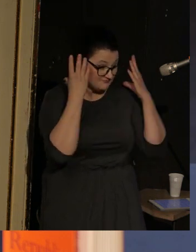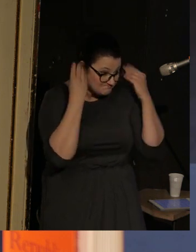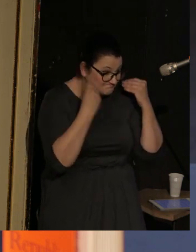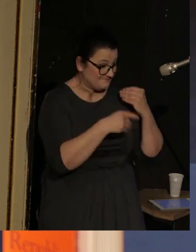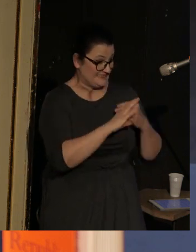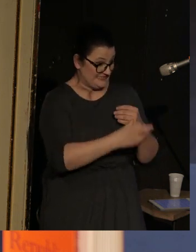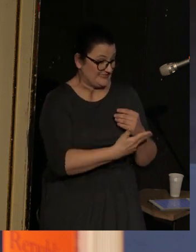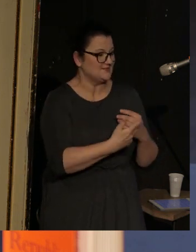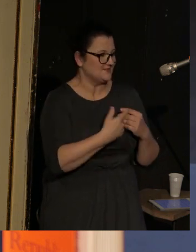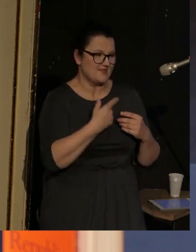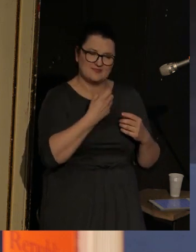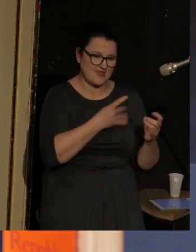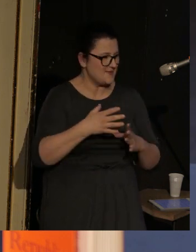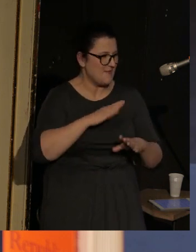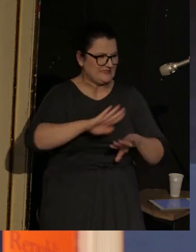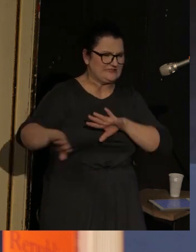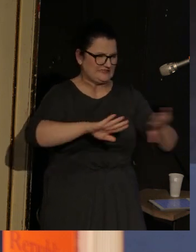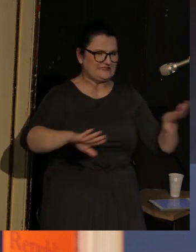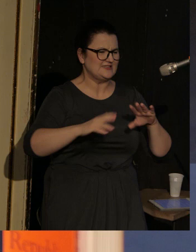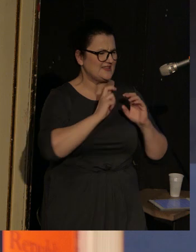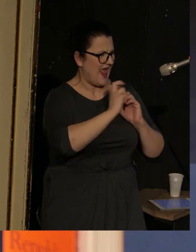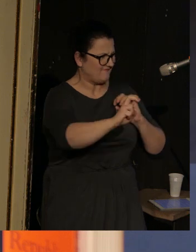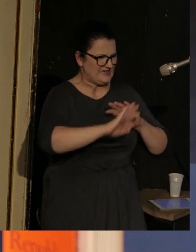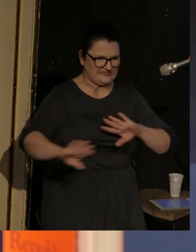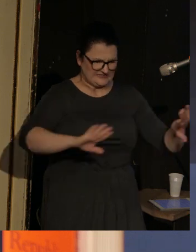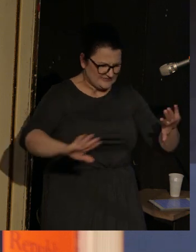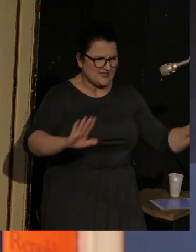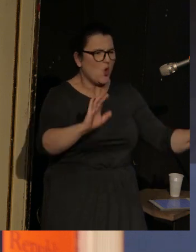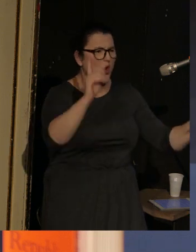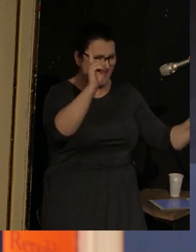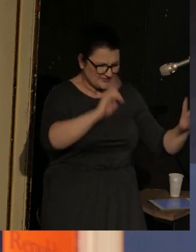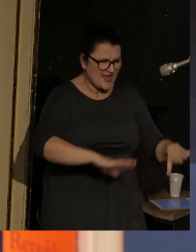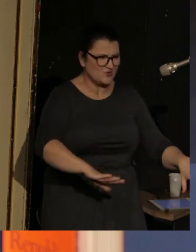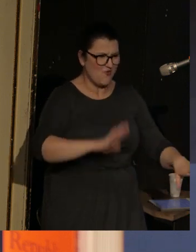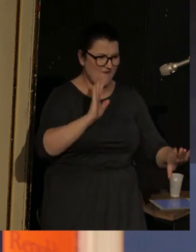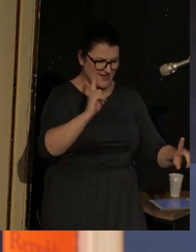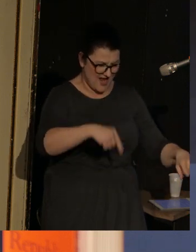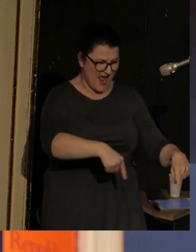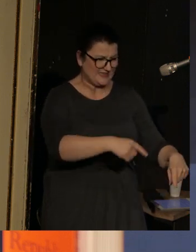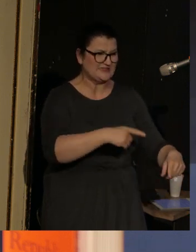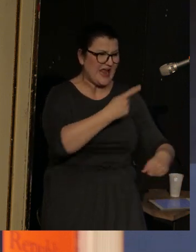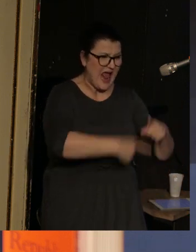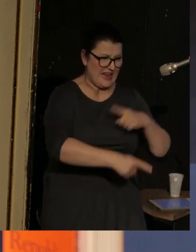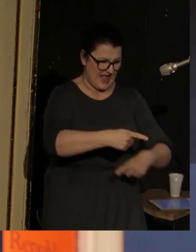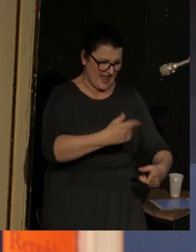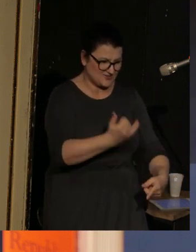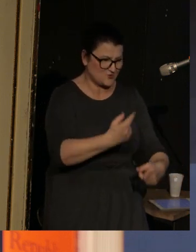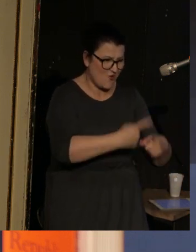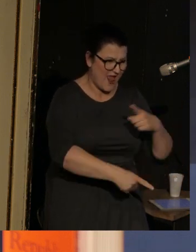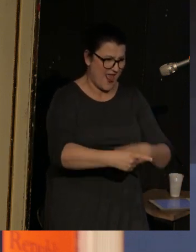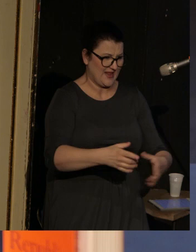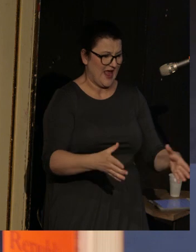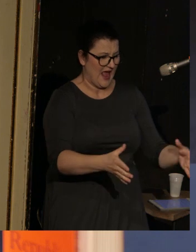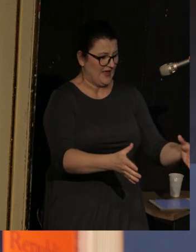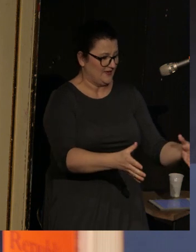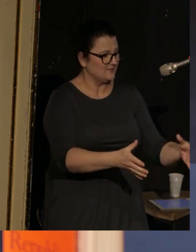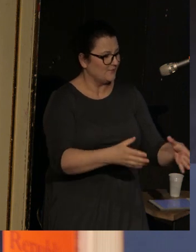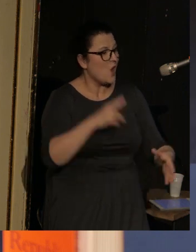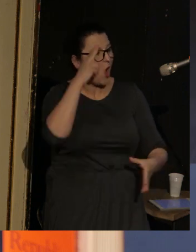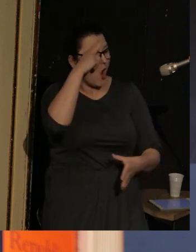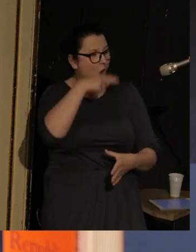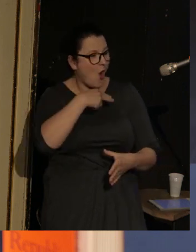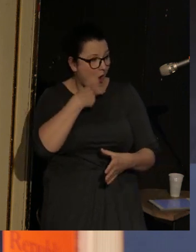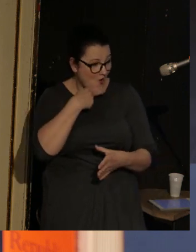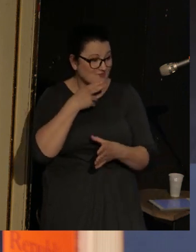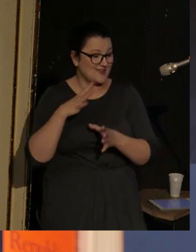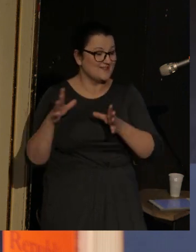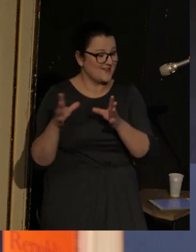i zaczęła natychmiast rozpychać pasażerów w tramwaju, mówiąc: - Ustąpcie miejsca kalekiemu dziecku i ojciec, który towarzyszył im w tym wszystkim